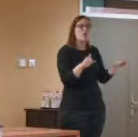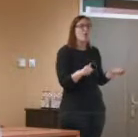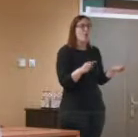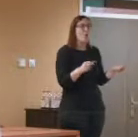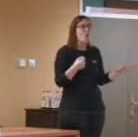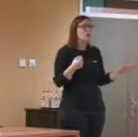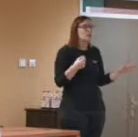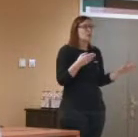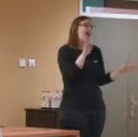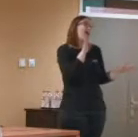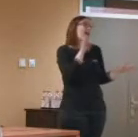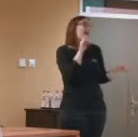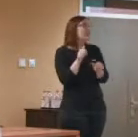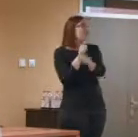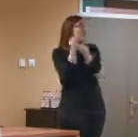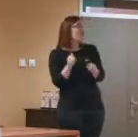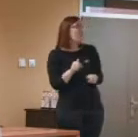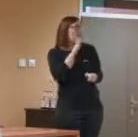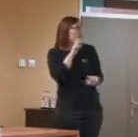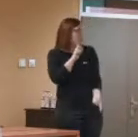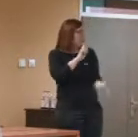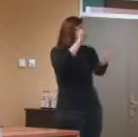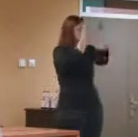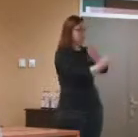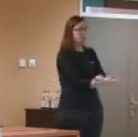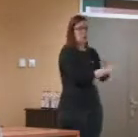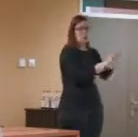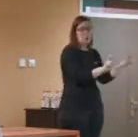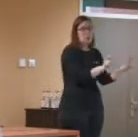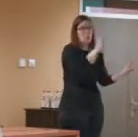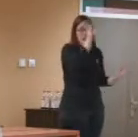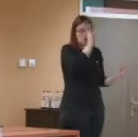mi aportación la hice pero el proyecto no fue elegido.